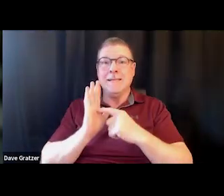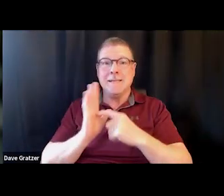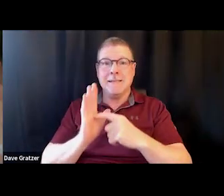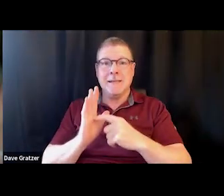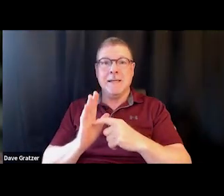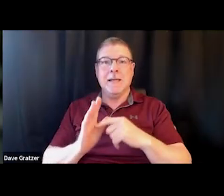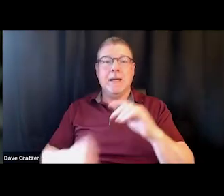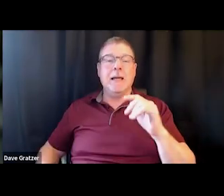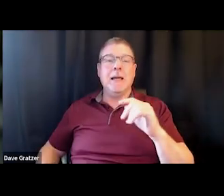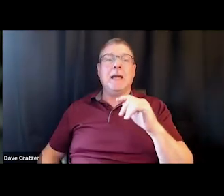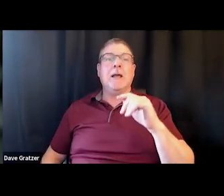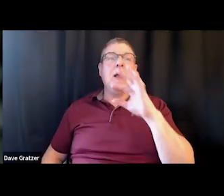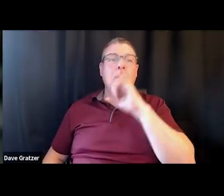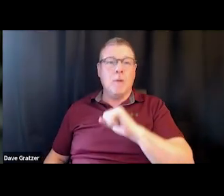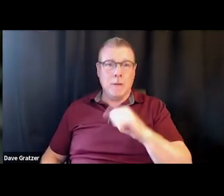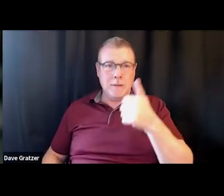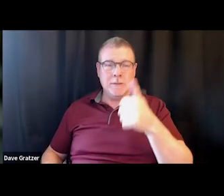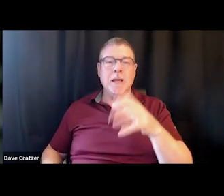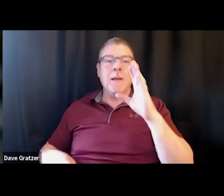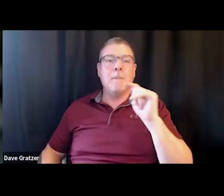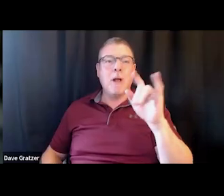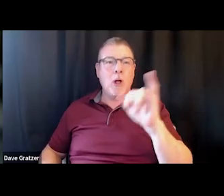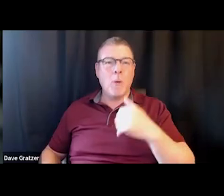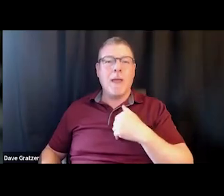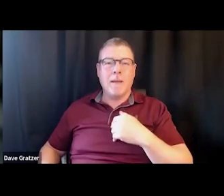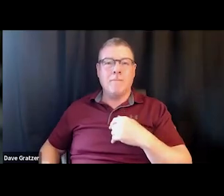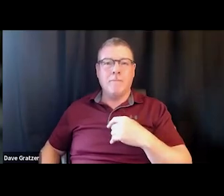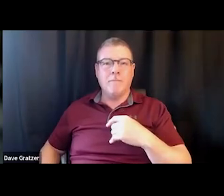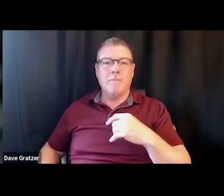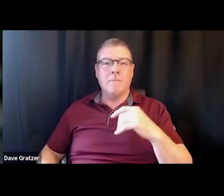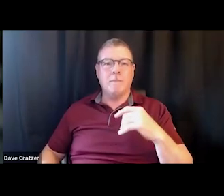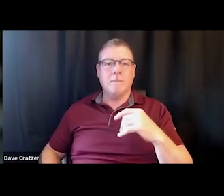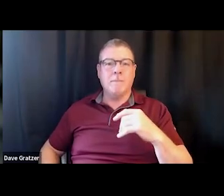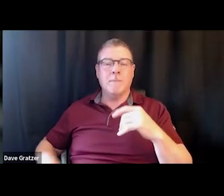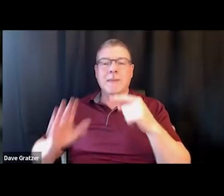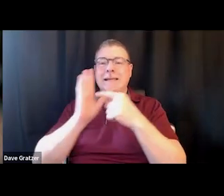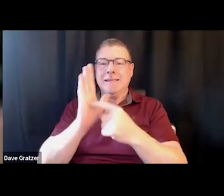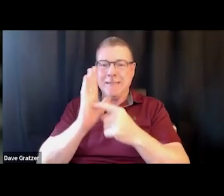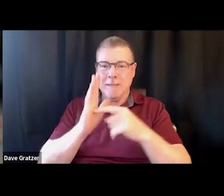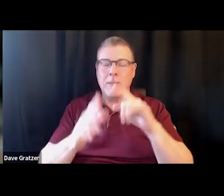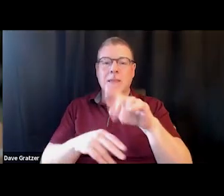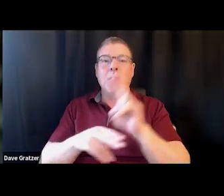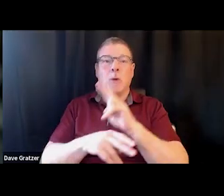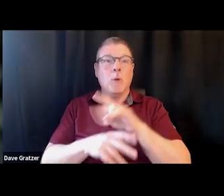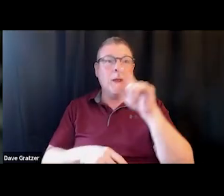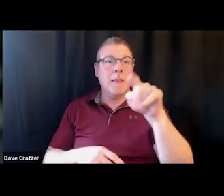que realiza evaluaciones de lesiones cerebrales, pero también tiene preguntas del cuestionario de síntomas. Cuando las personas usan la herramienta OBISSS, también reciben folletos